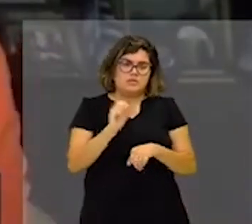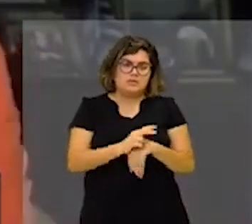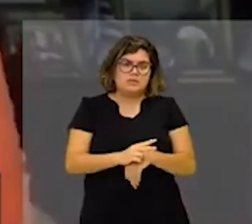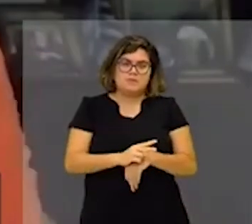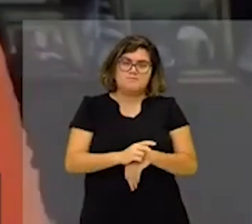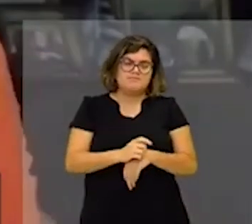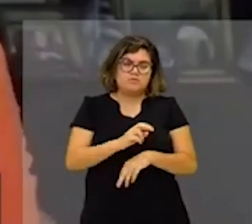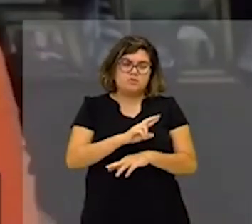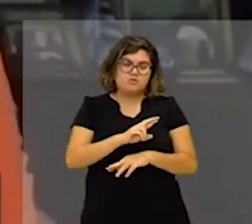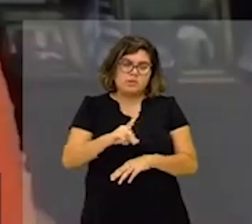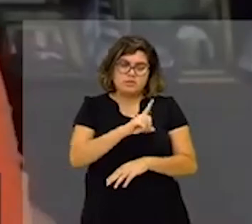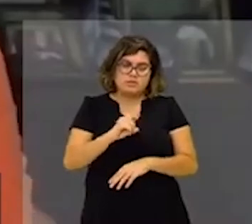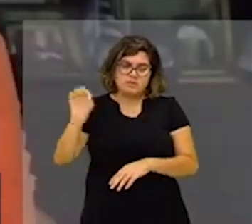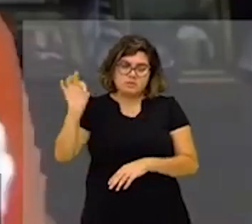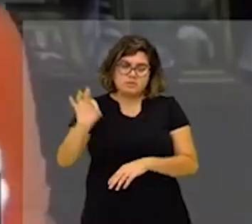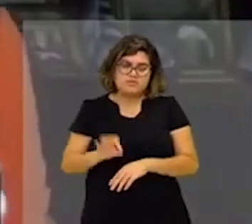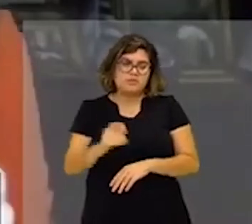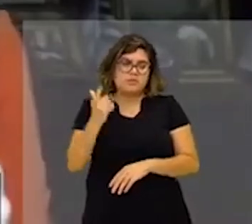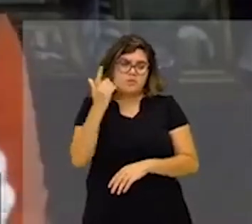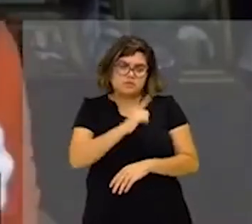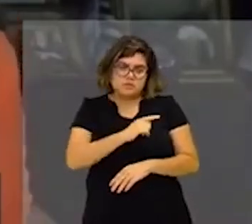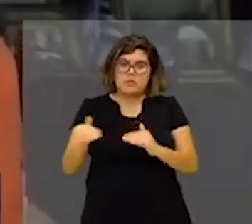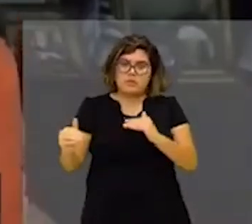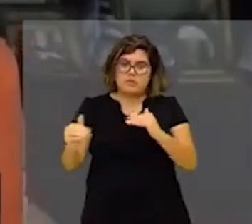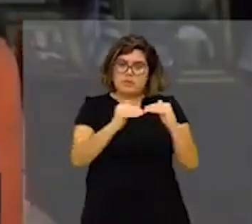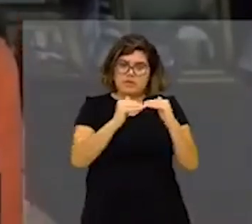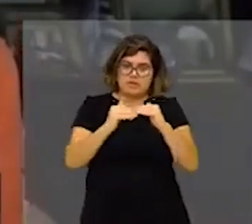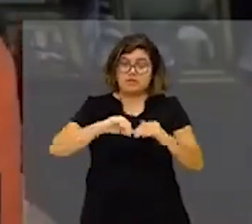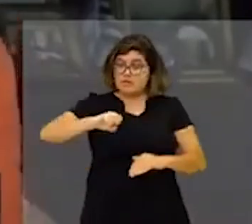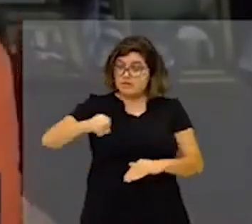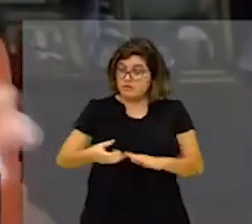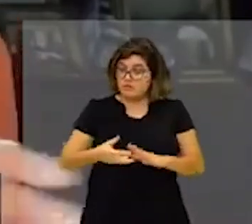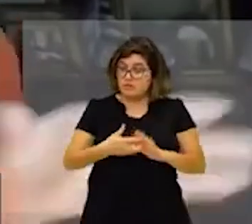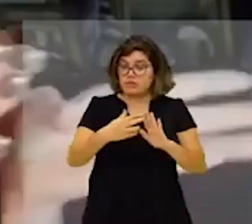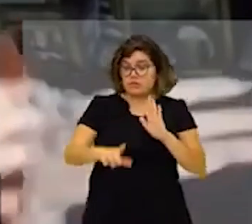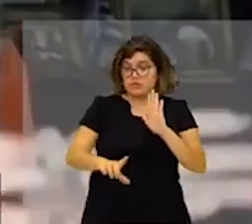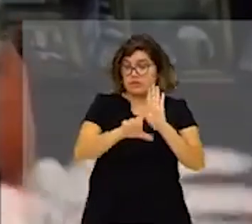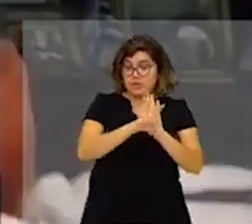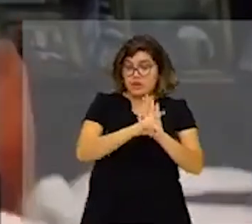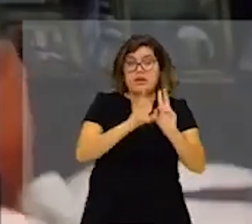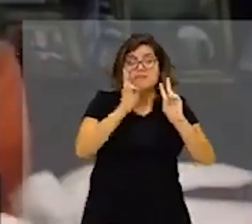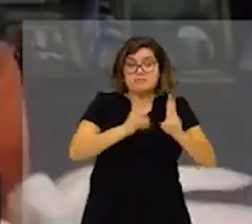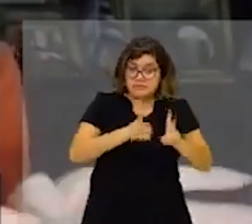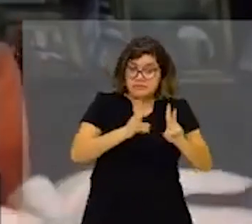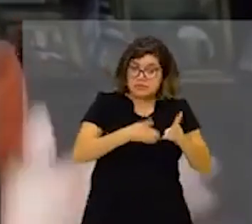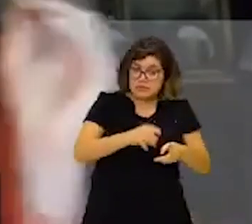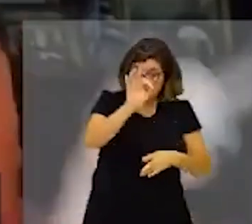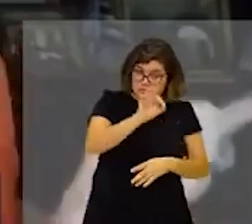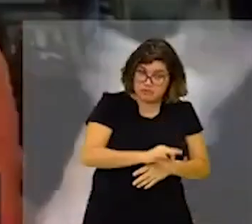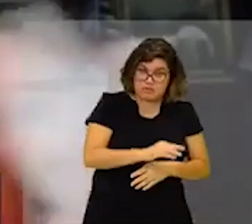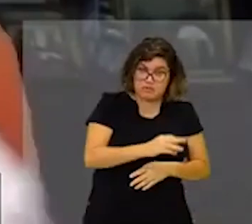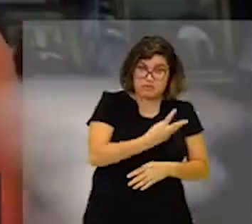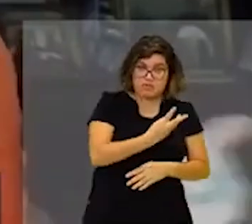qualidade o novo Código ele mantém o sistema de cotas no percentual de trinta por cento porém